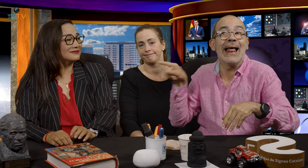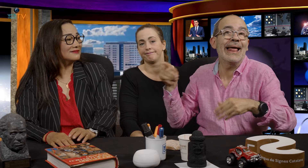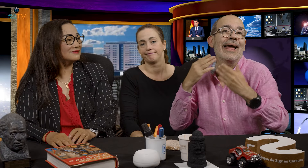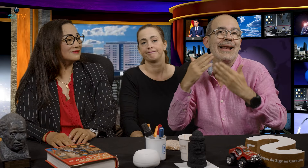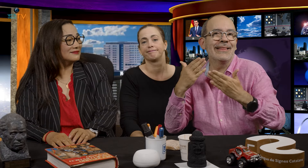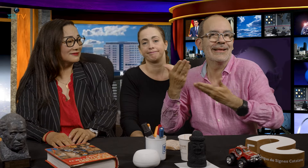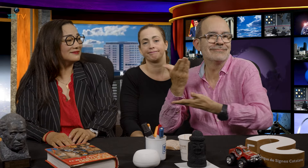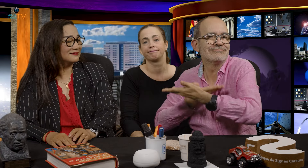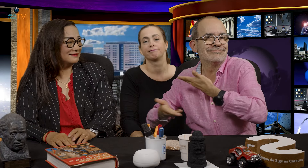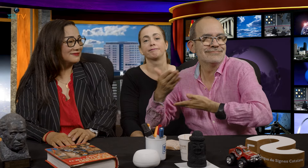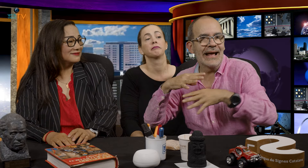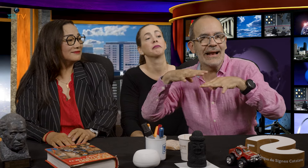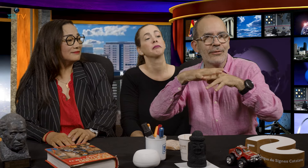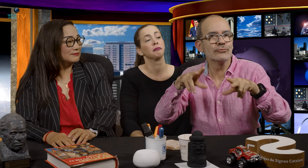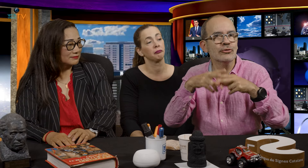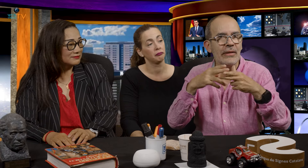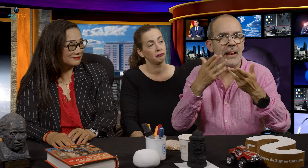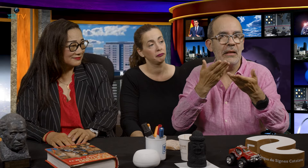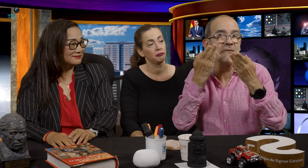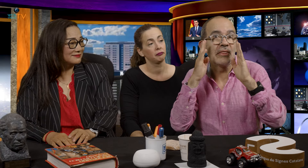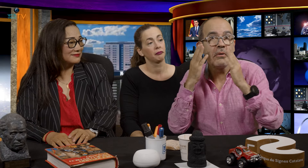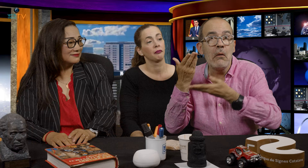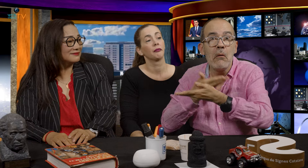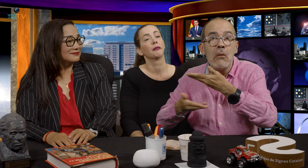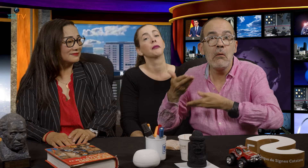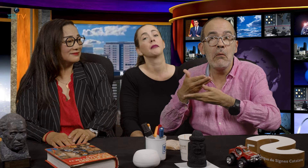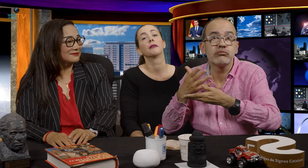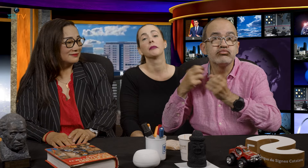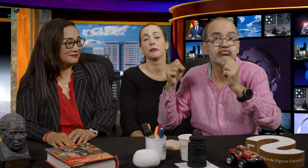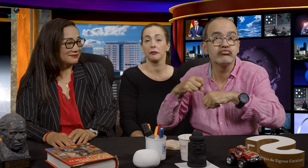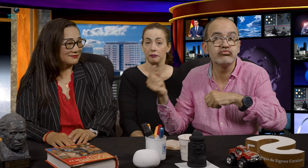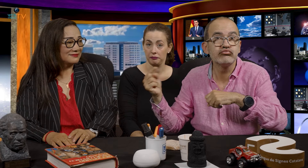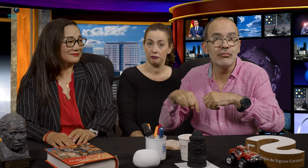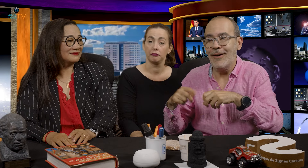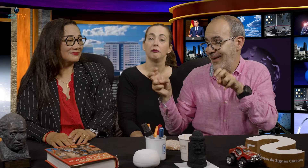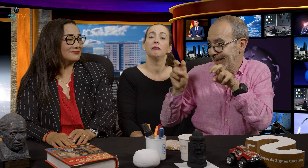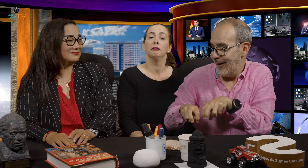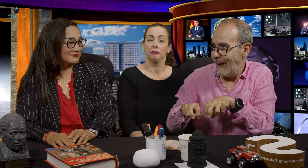así que al final contamos con su colaboración a raíz de las redes sociales, en concreto, de Facebook, y por eso está ella aquí.